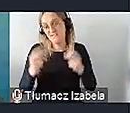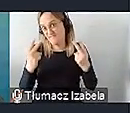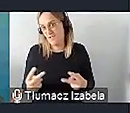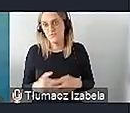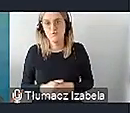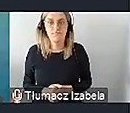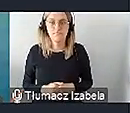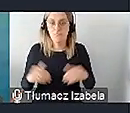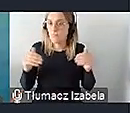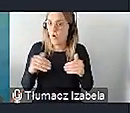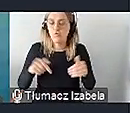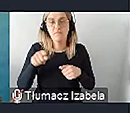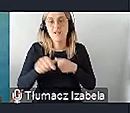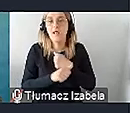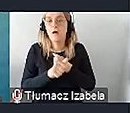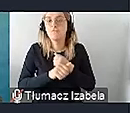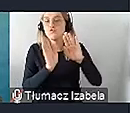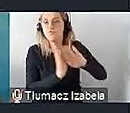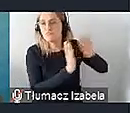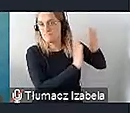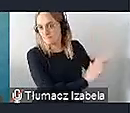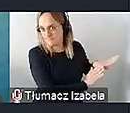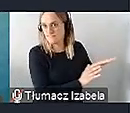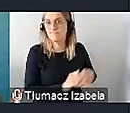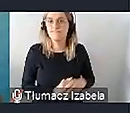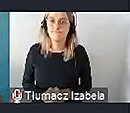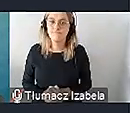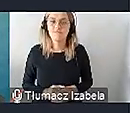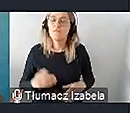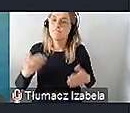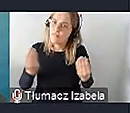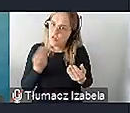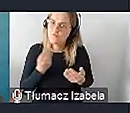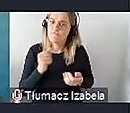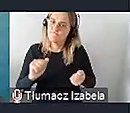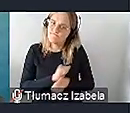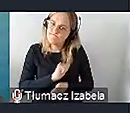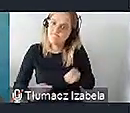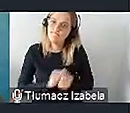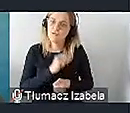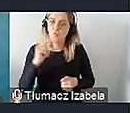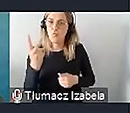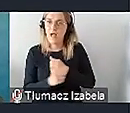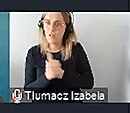że możemy ten argument zostawić za sobą. Ale przydałoby się jeszcze powalczyć z tym drugim argumentem,